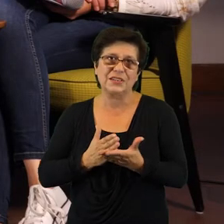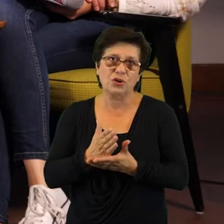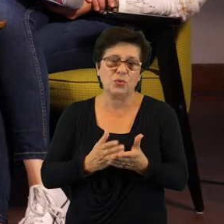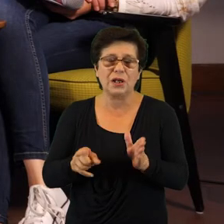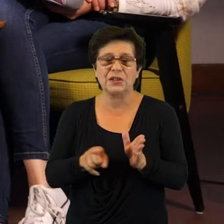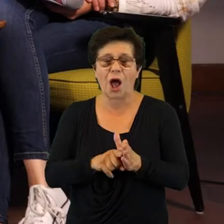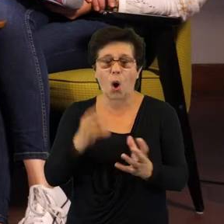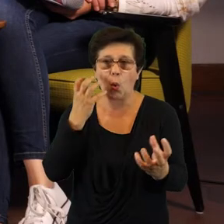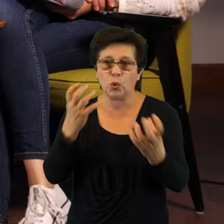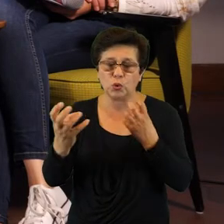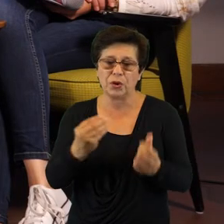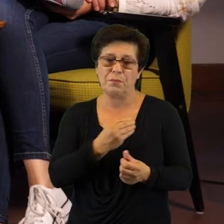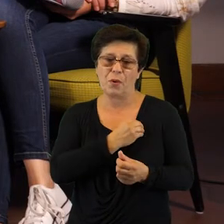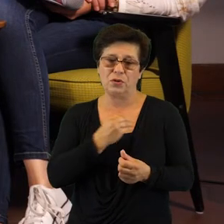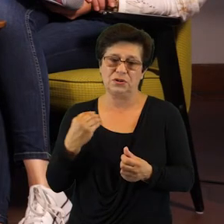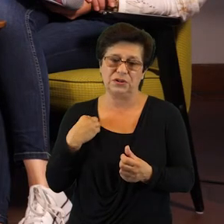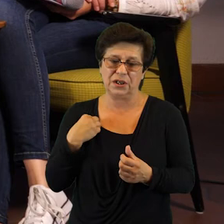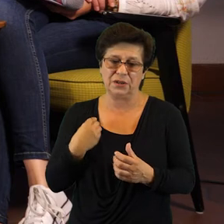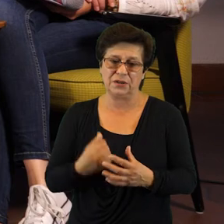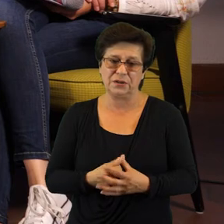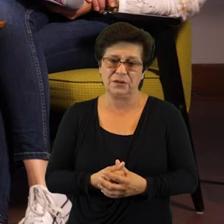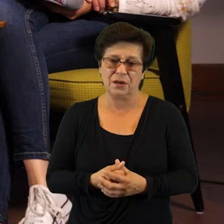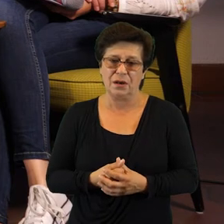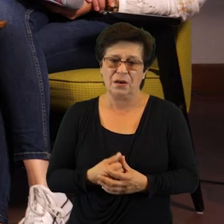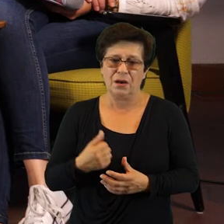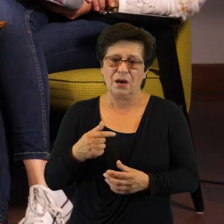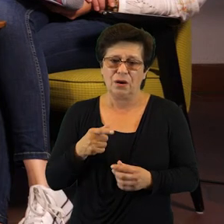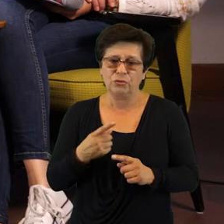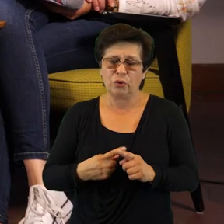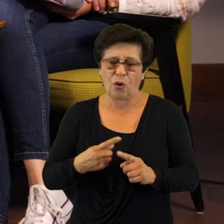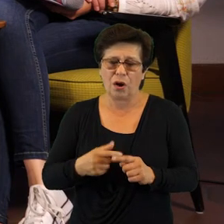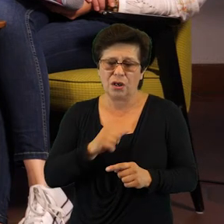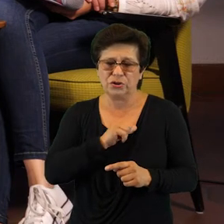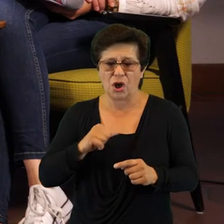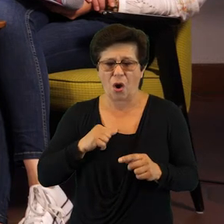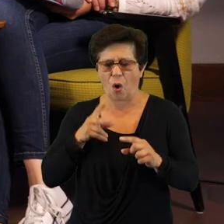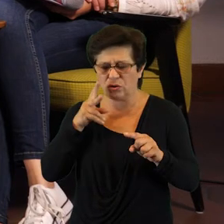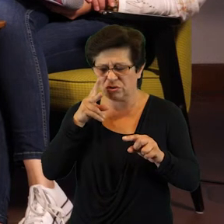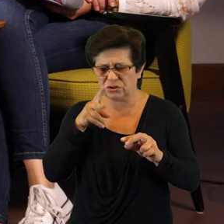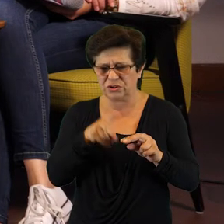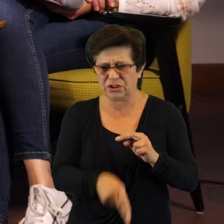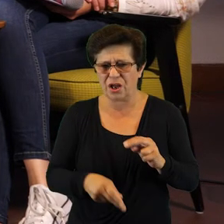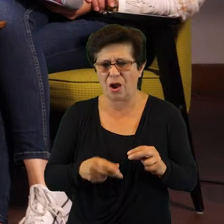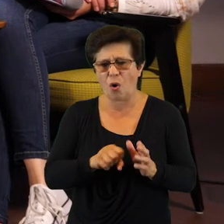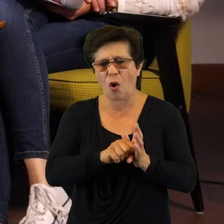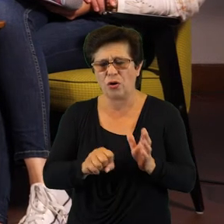Mówiąc wprost, właściwie się odcinał trochę od swojego pochodzenia,